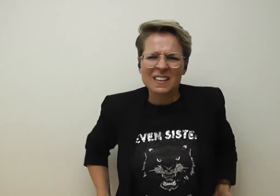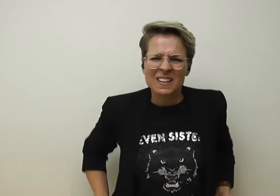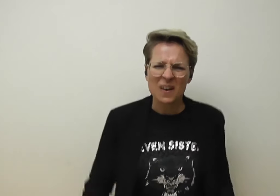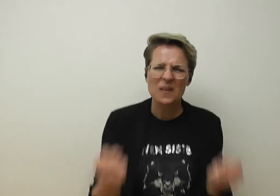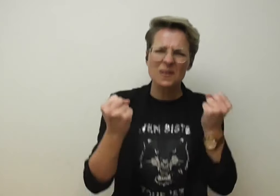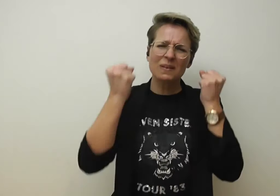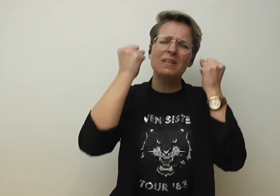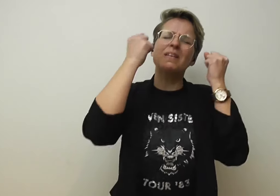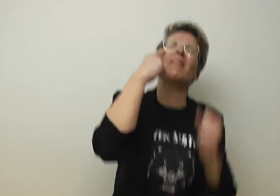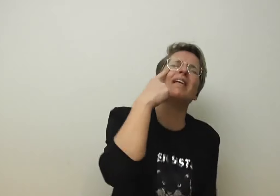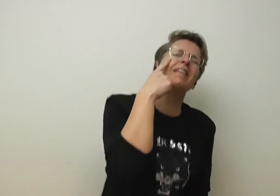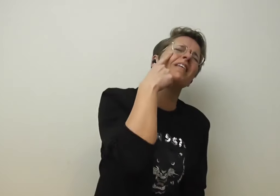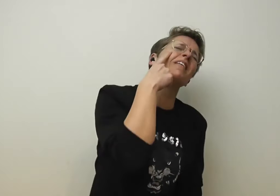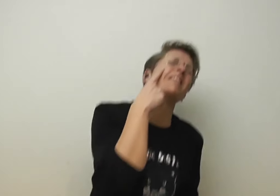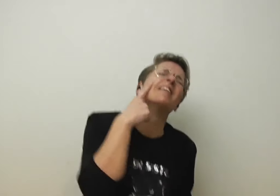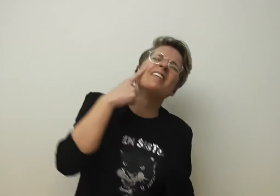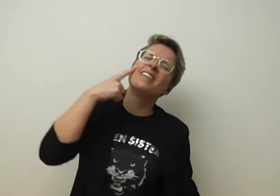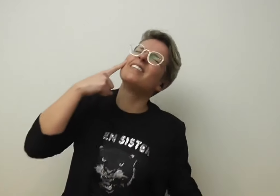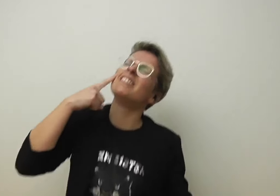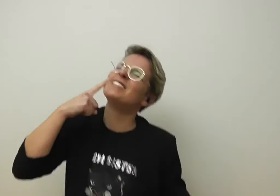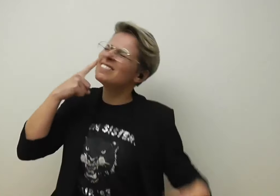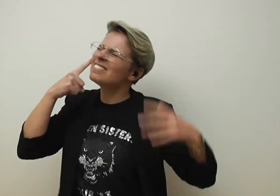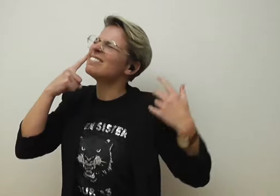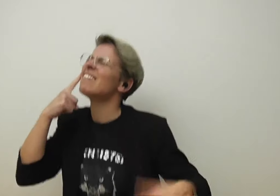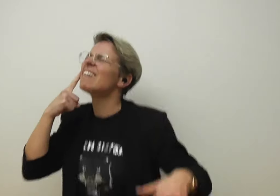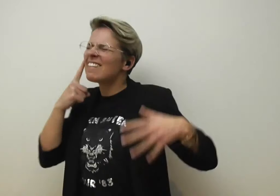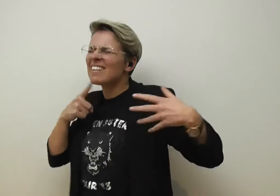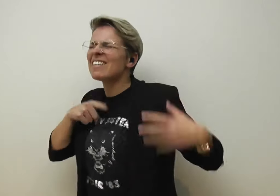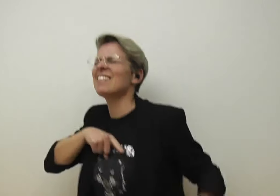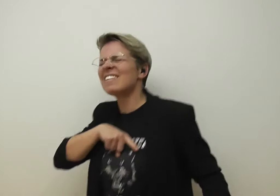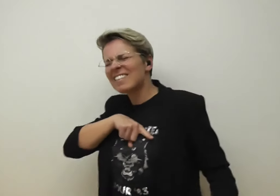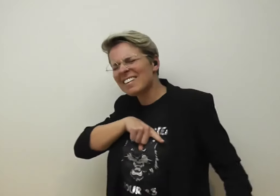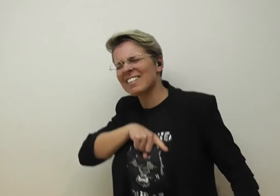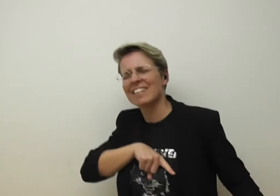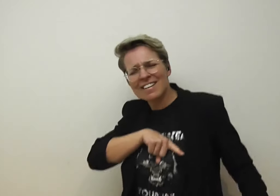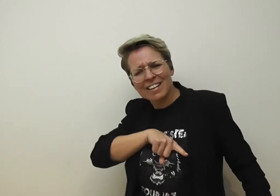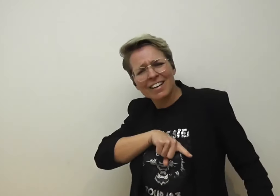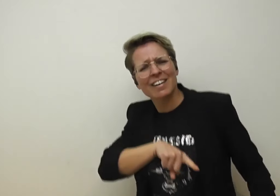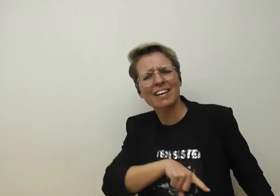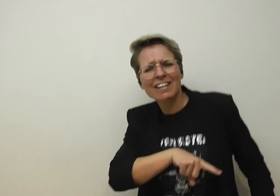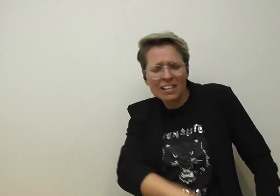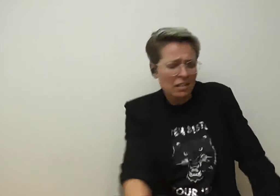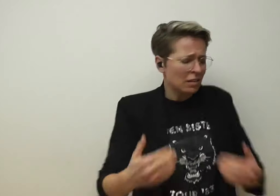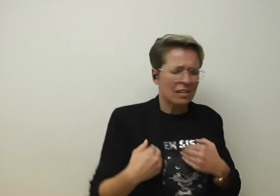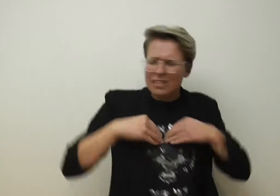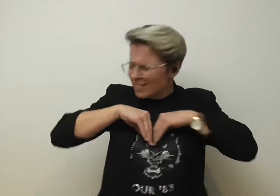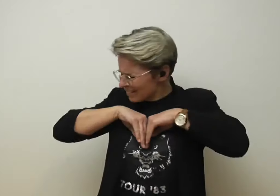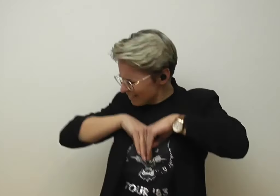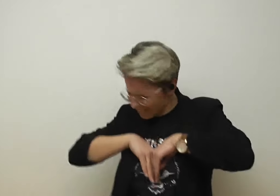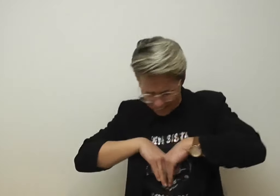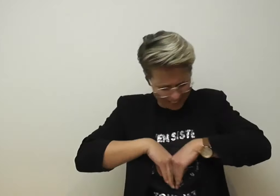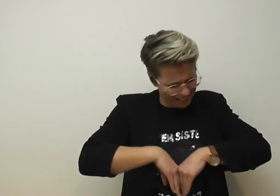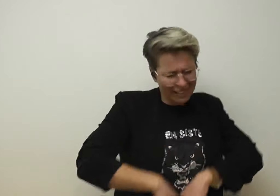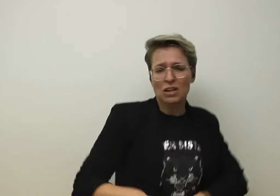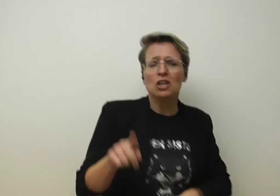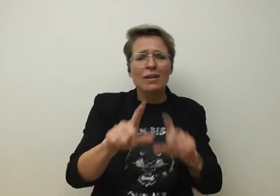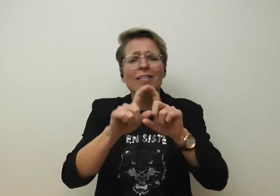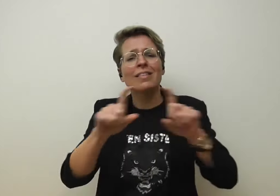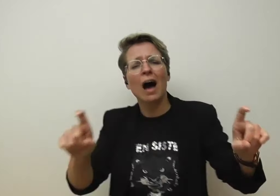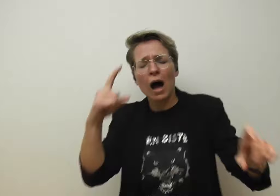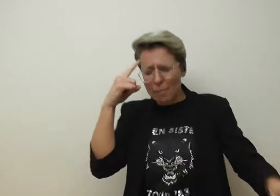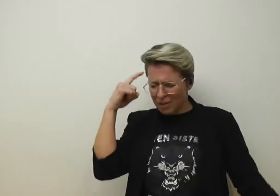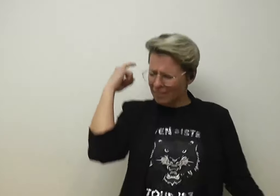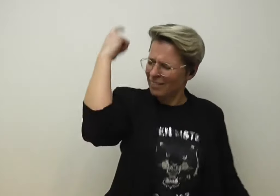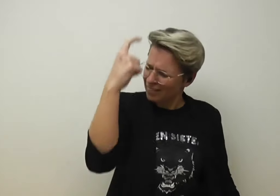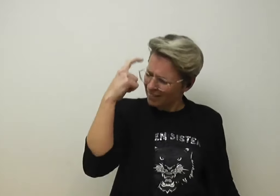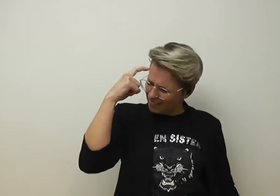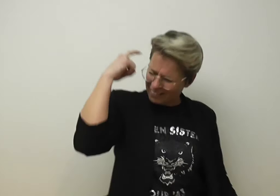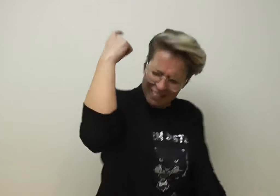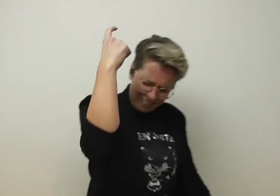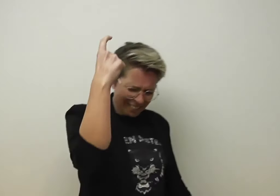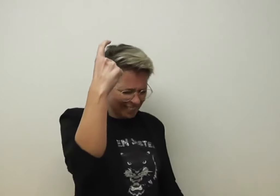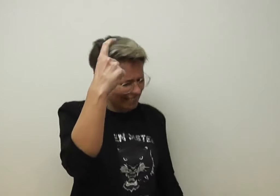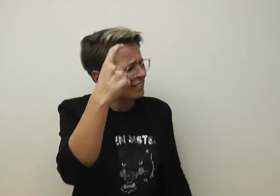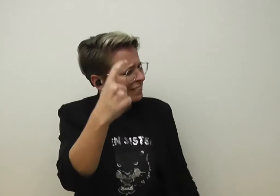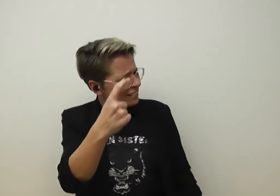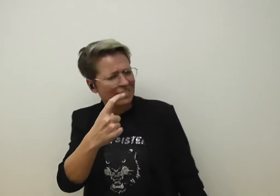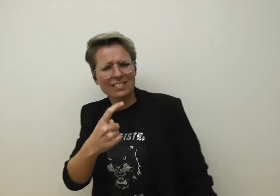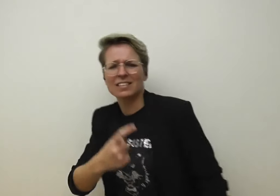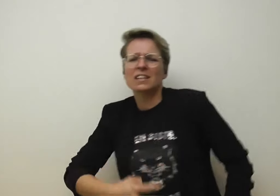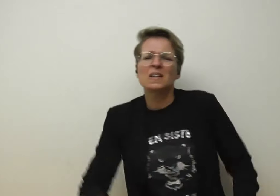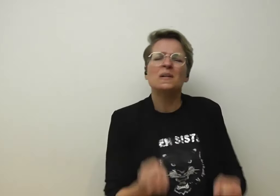Oehoe aha Hier in de diepte hoor ik steeds maar weer je naam